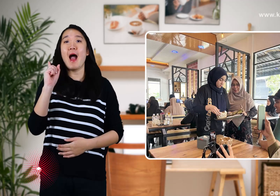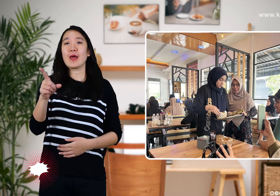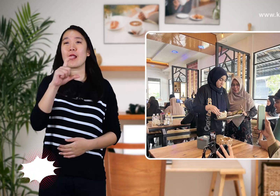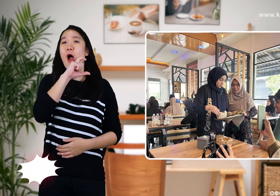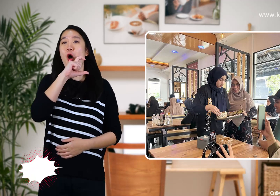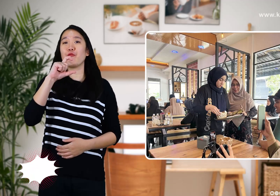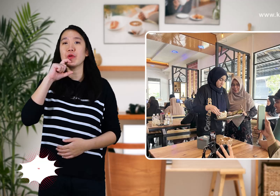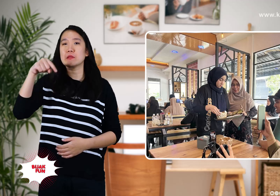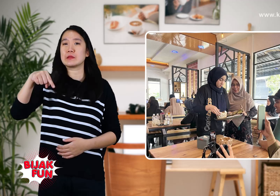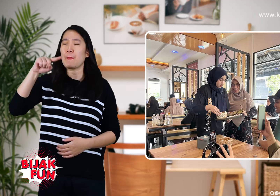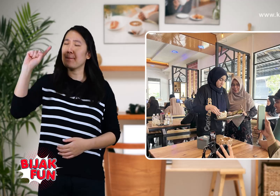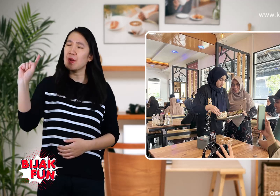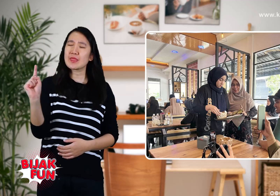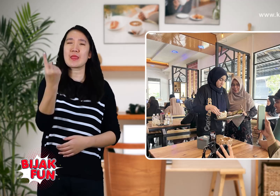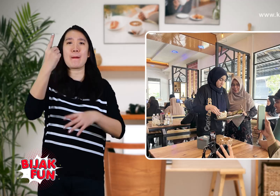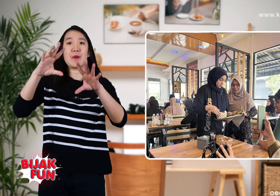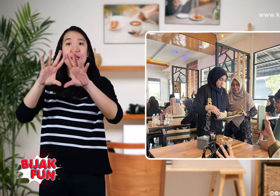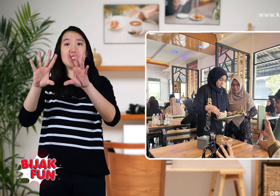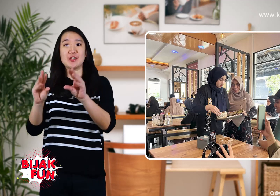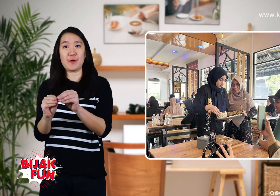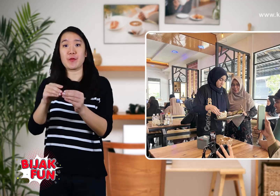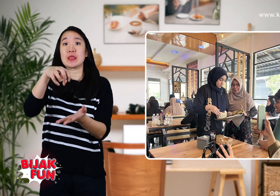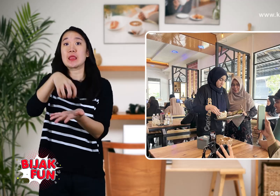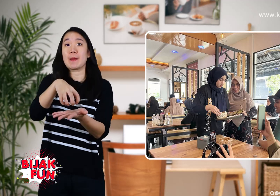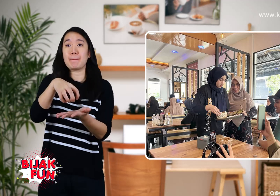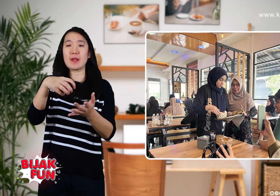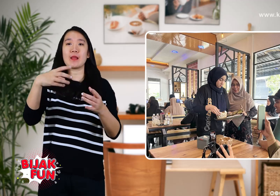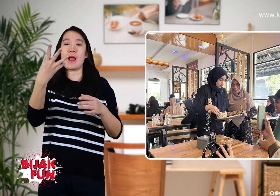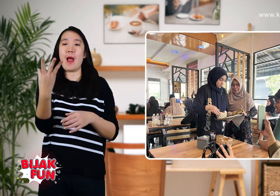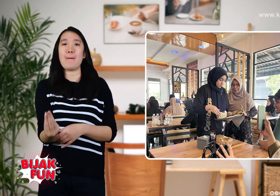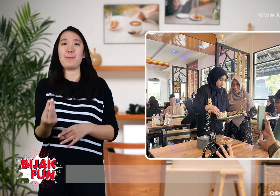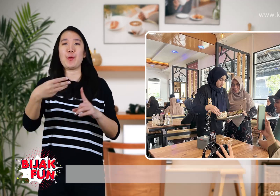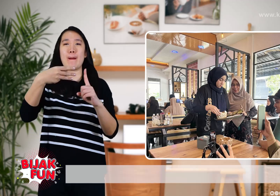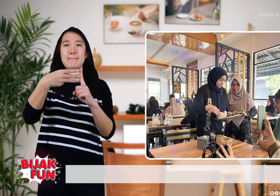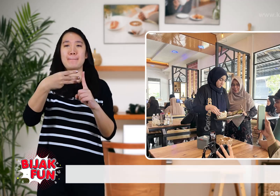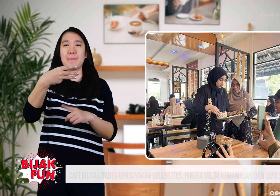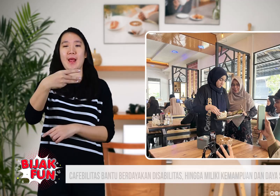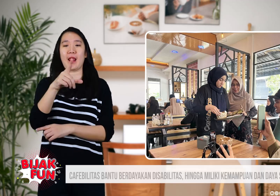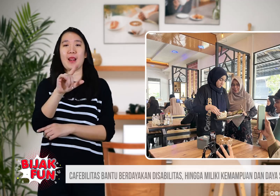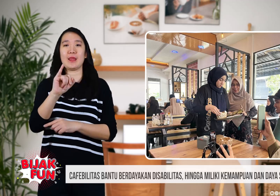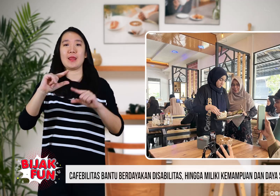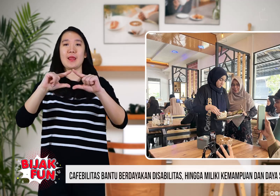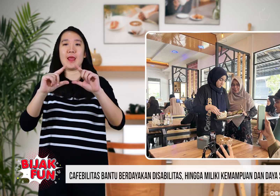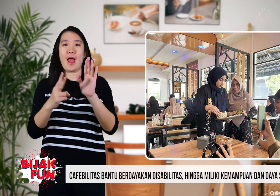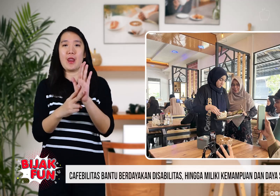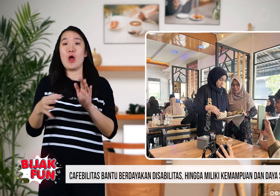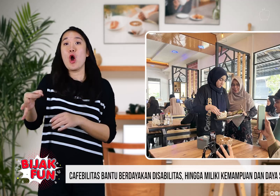Ada kafe inklusif pertama di Kampung Belian, Kota Batam,